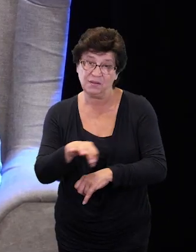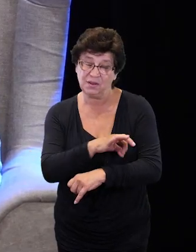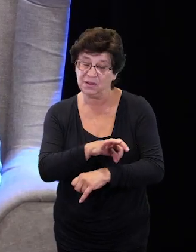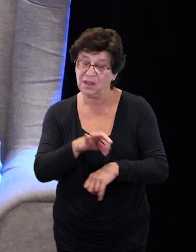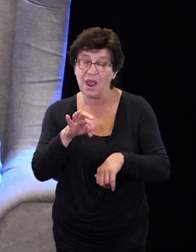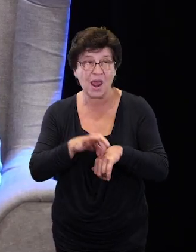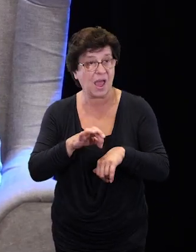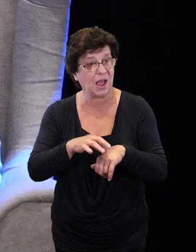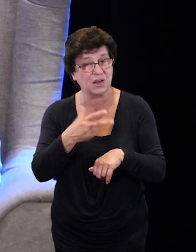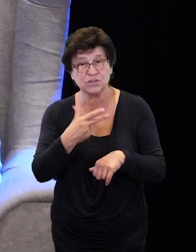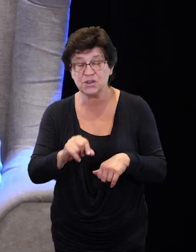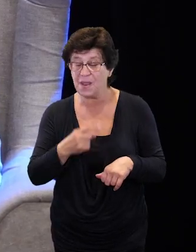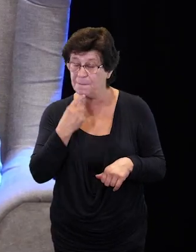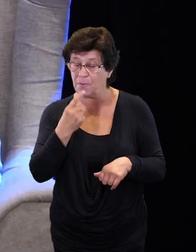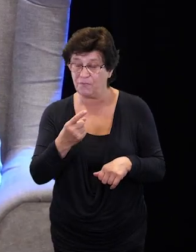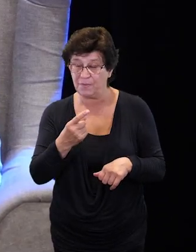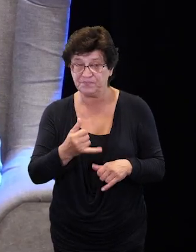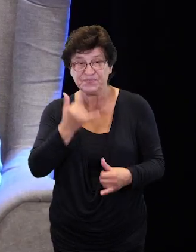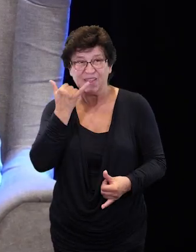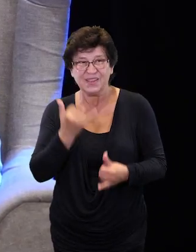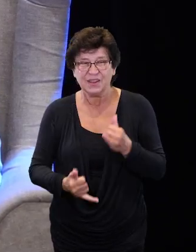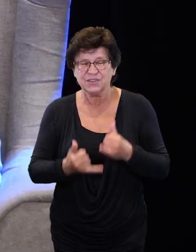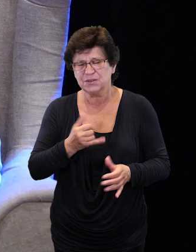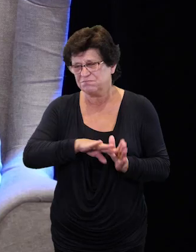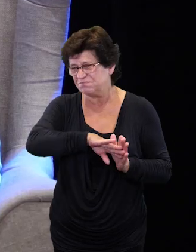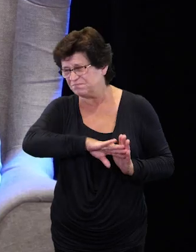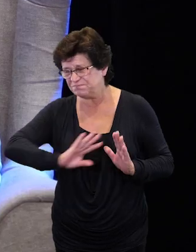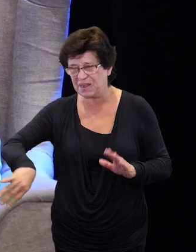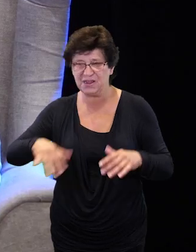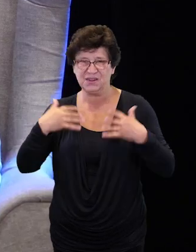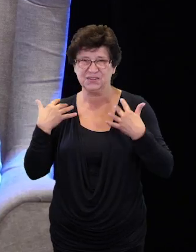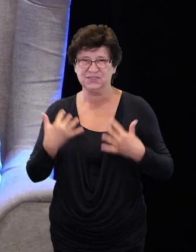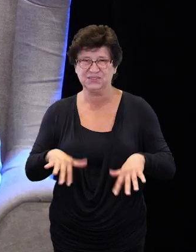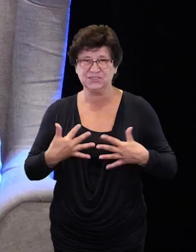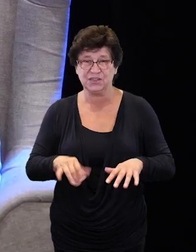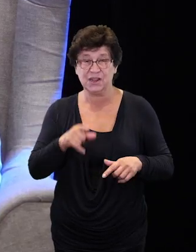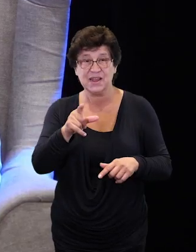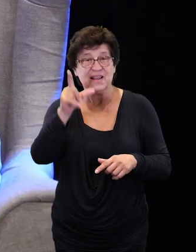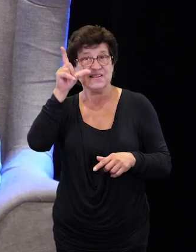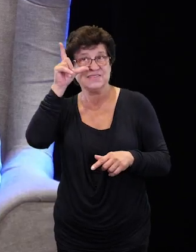ale jeśli pozbędziemy się stresu, będziemy mieli lepszy sen, to już mamy dwa z pięciu. Szkoda, że mamy aż pięć.